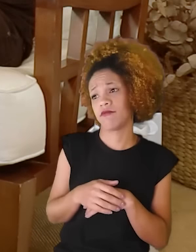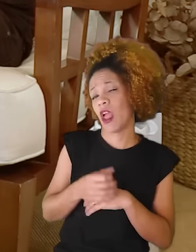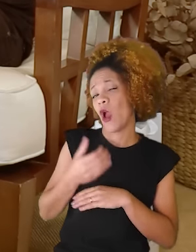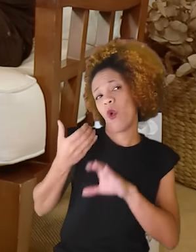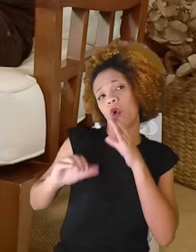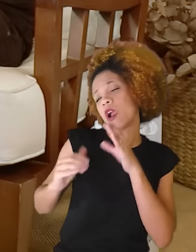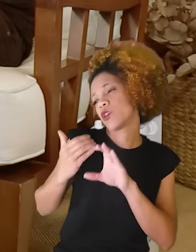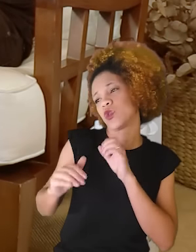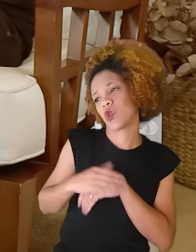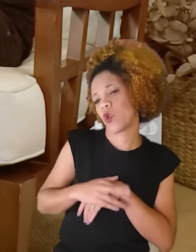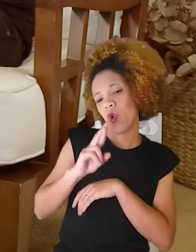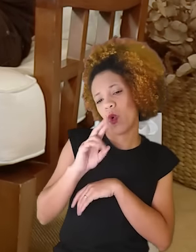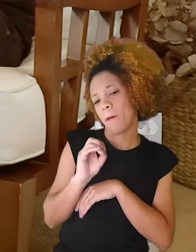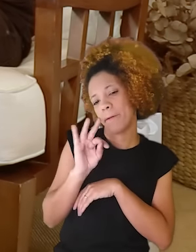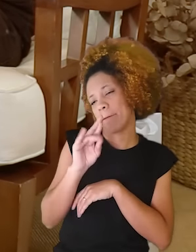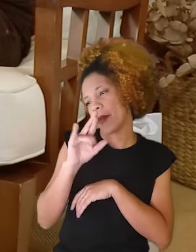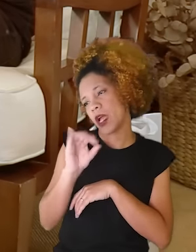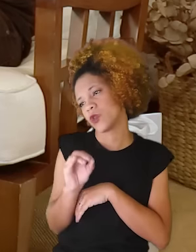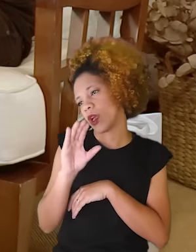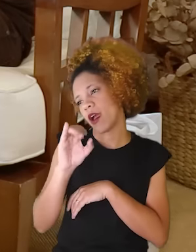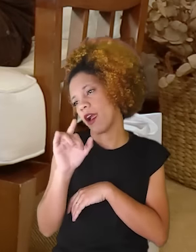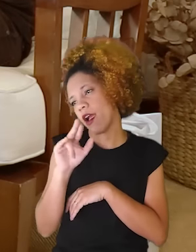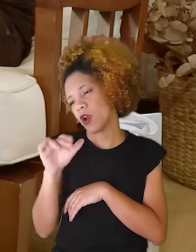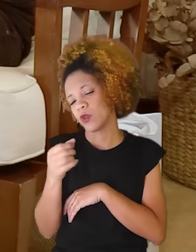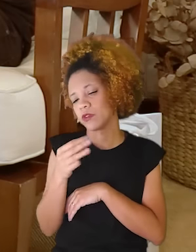não consigo por exemplo não consigo falar com ele tá mas assim quem te segue de famoso você falou